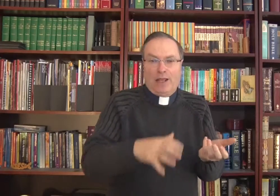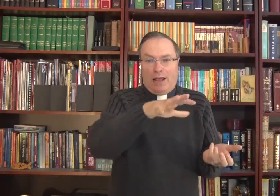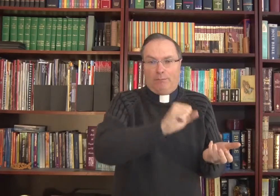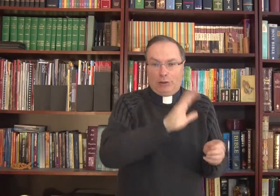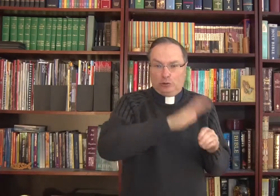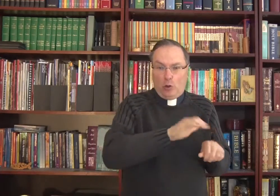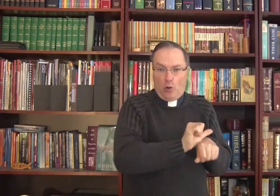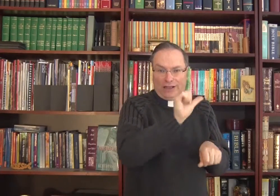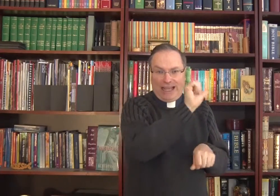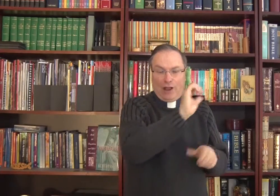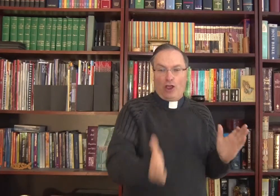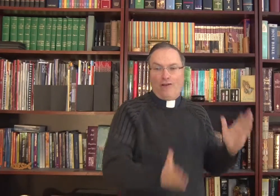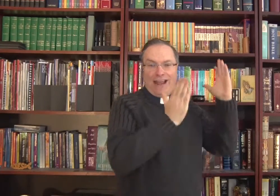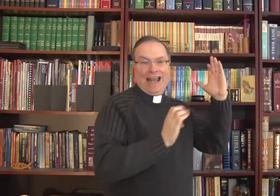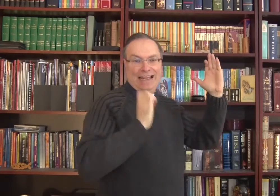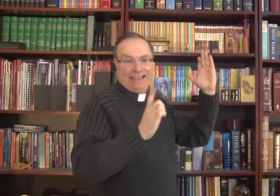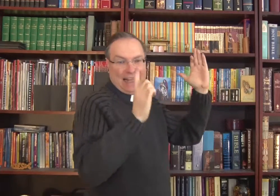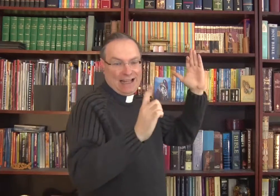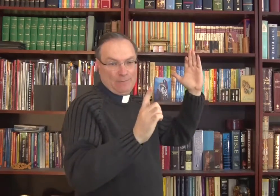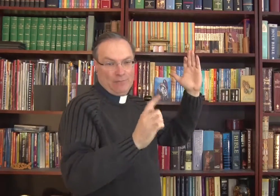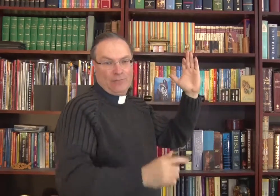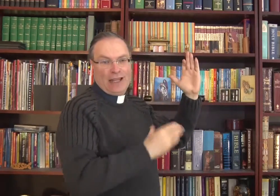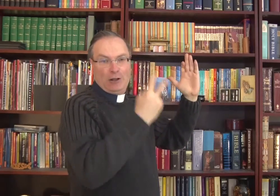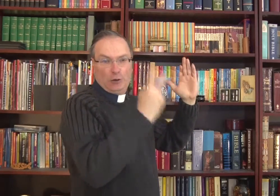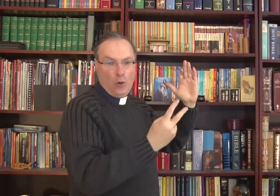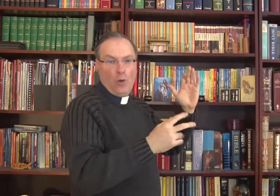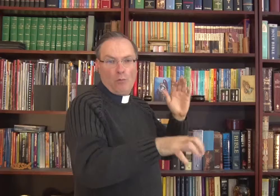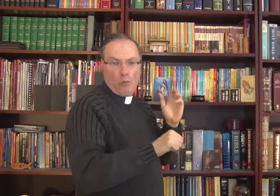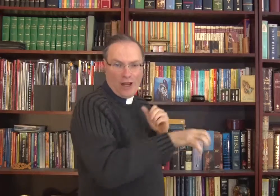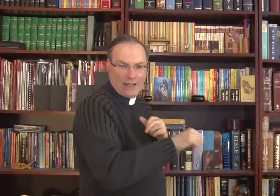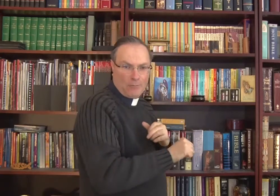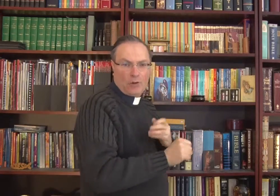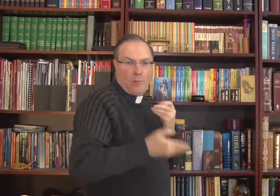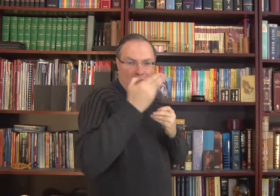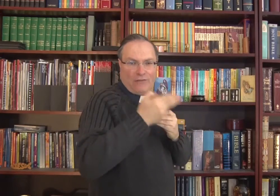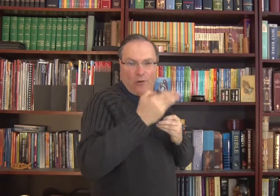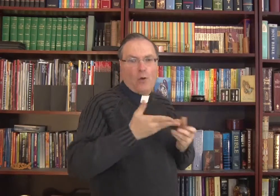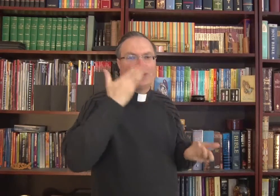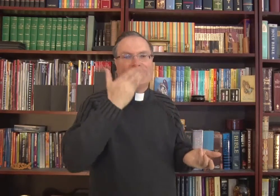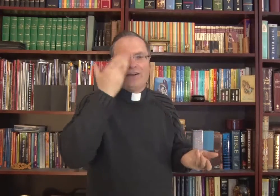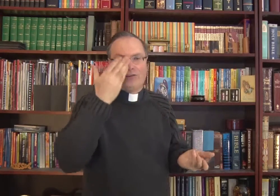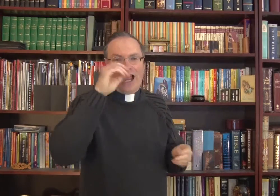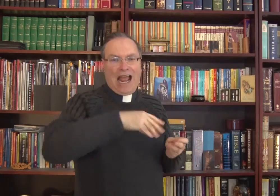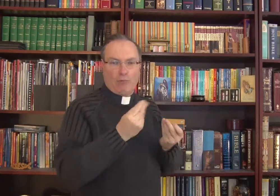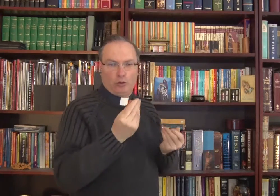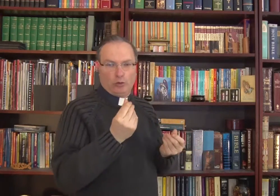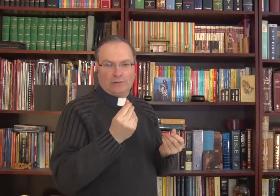pris sur l'autel devant l'Éternel et deux poignées de parfum odoriférant en poudre,